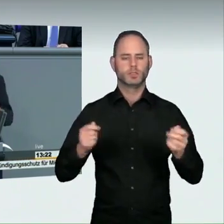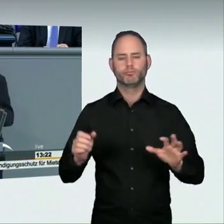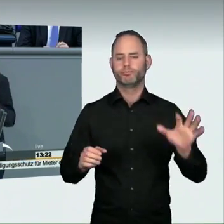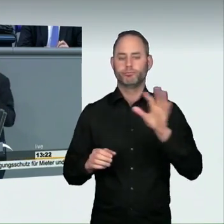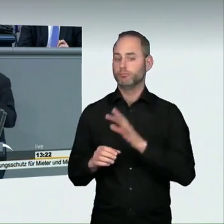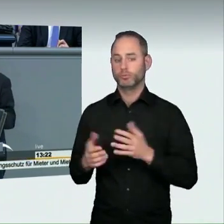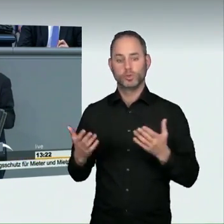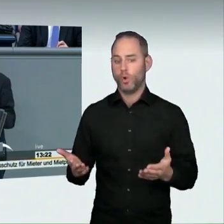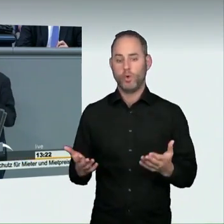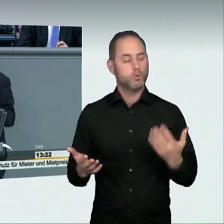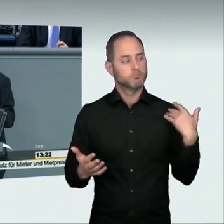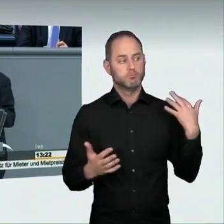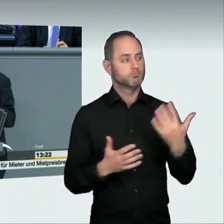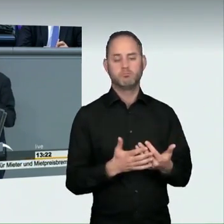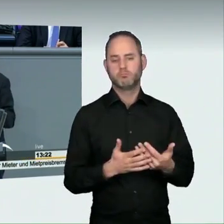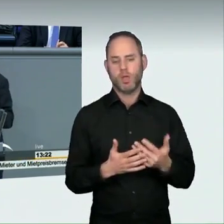Ich kann Ihnen nur sagen: Das ist ein Erfolgsmodell in SPD-Ländern.